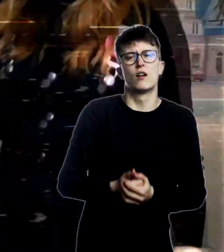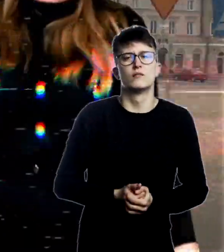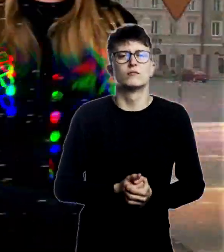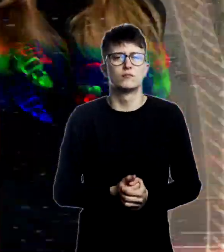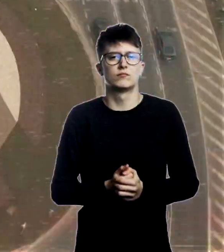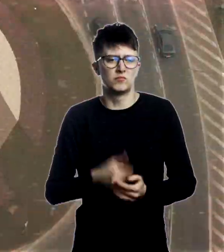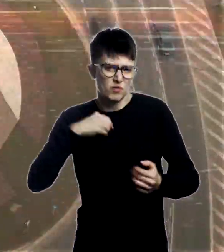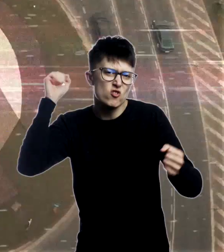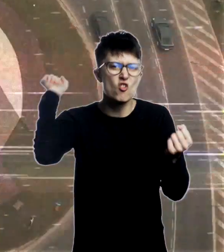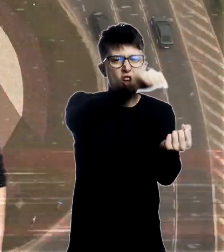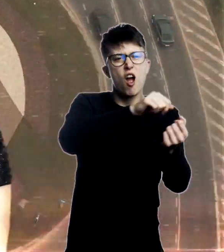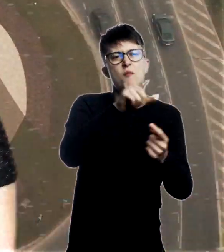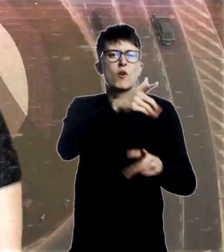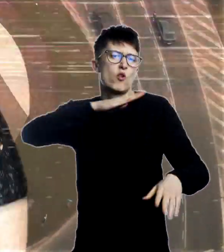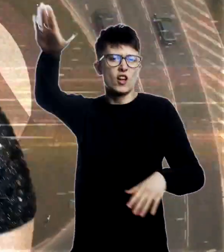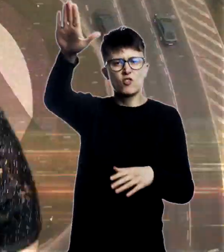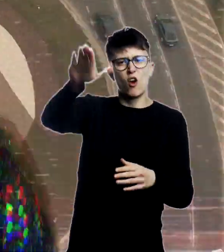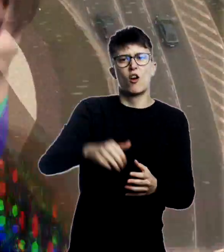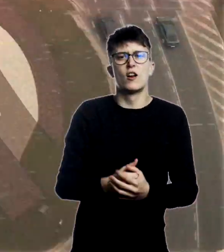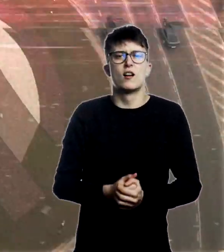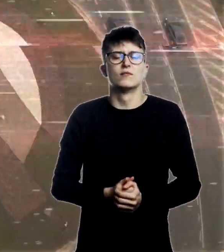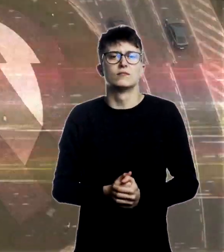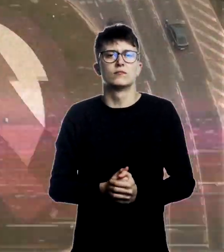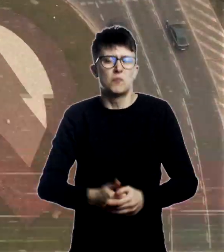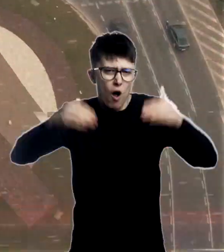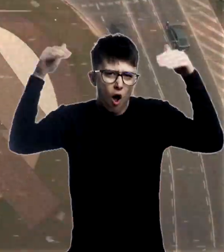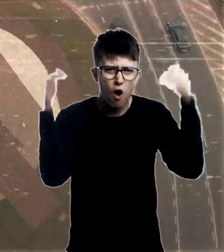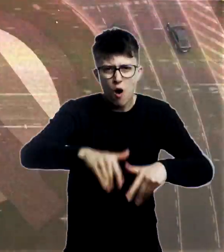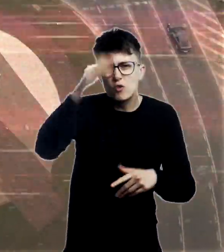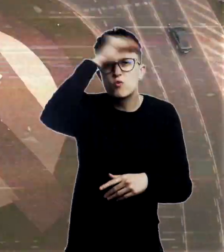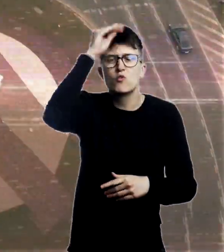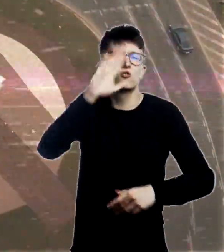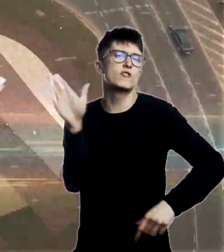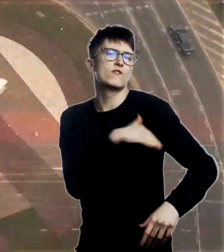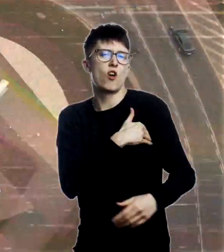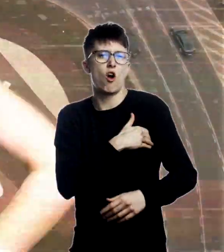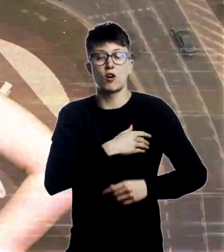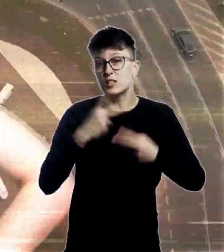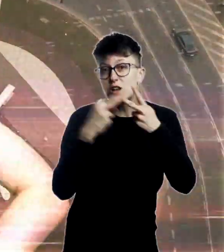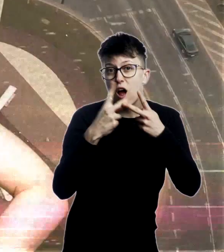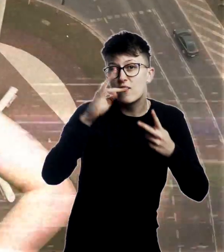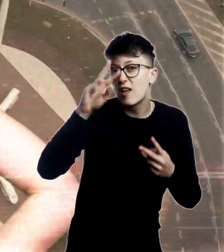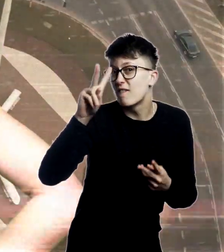Dojebią cię naziole mogłaś uczyć w szkole! Z TVP,